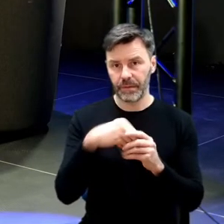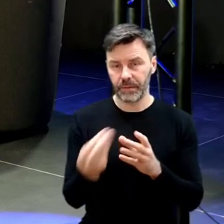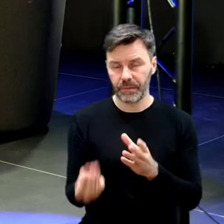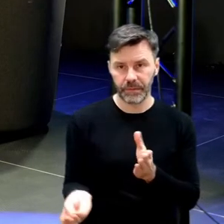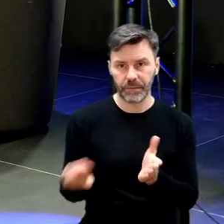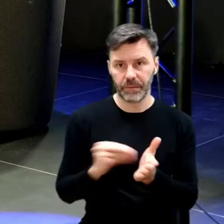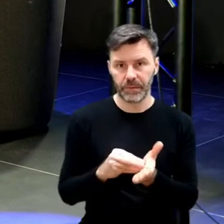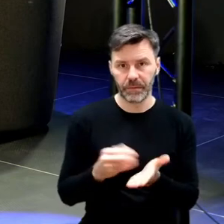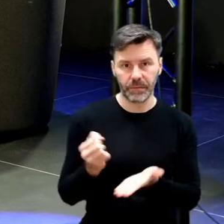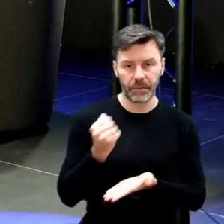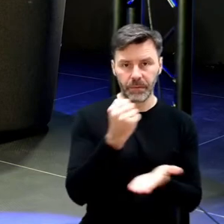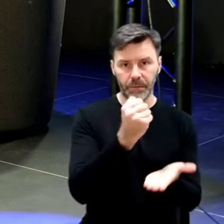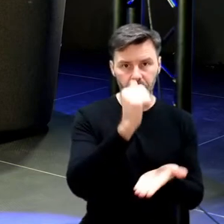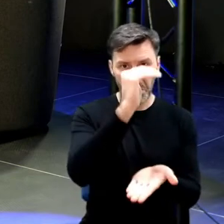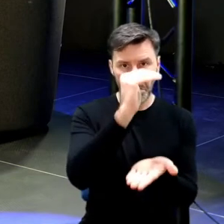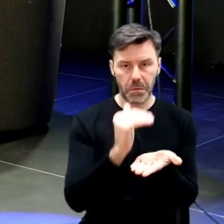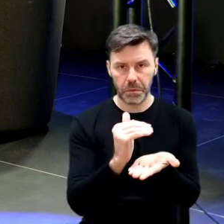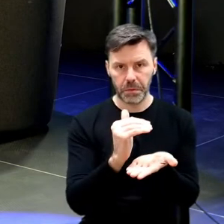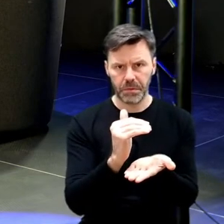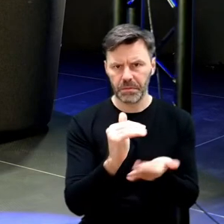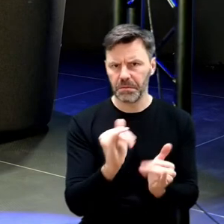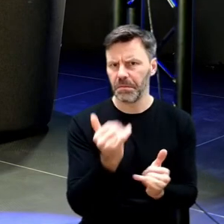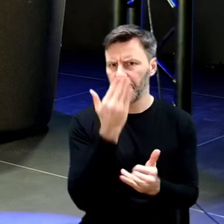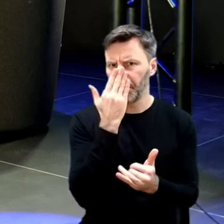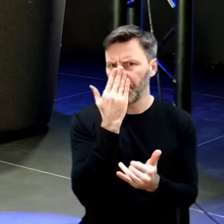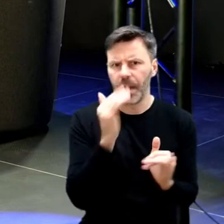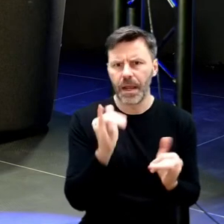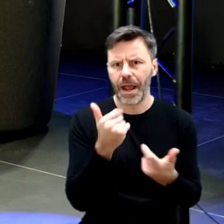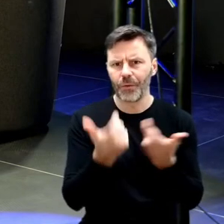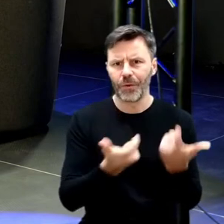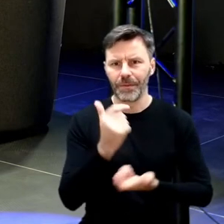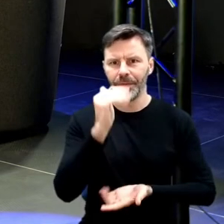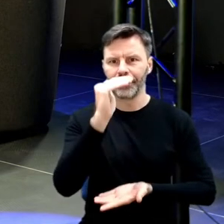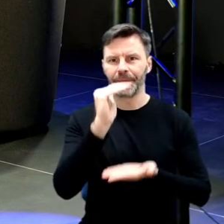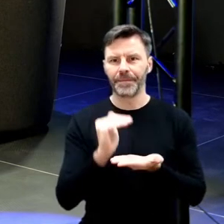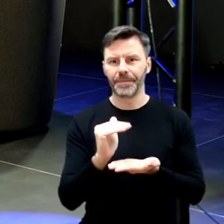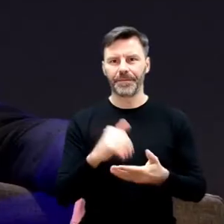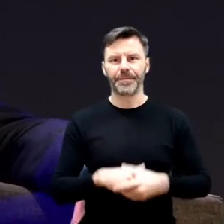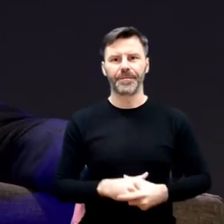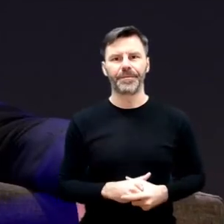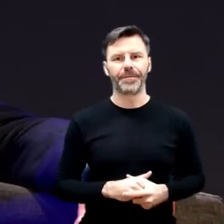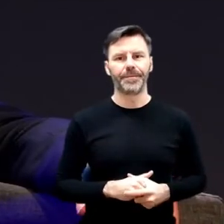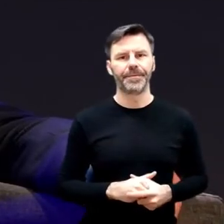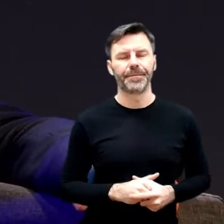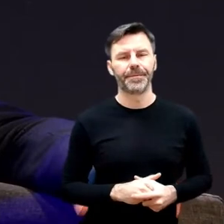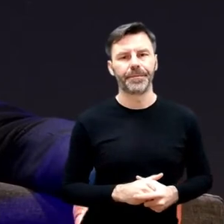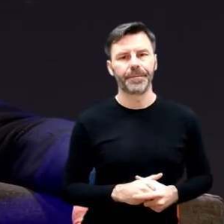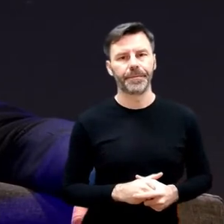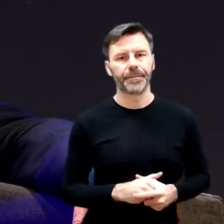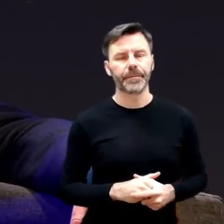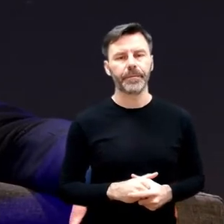Jakimi narzędziami chcielibyście tego dokonać? Tak jako Krajowy Zasób Nierochomości staramy się także,